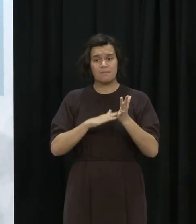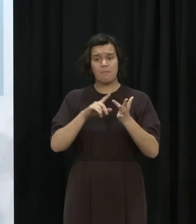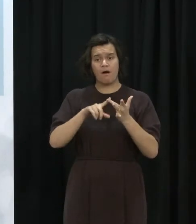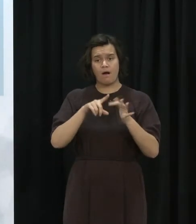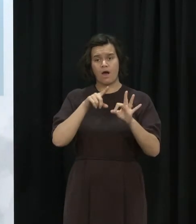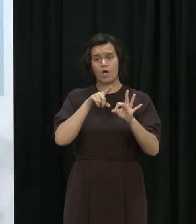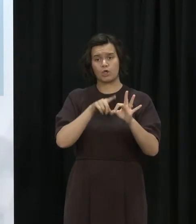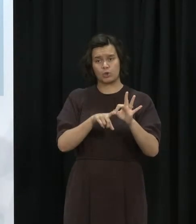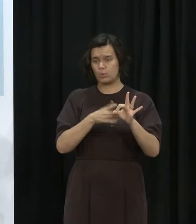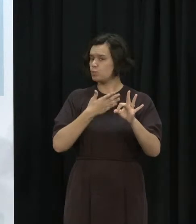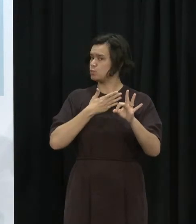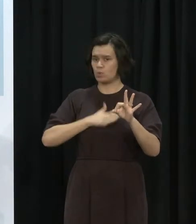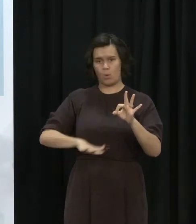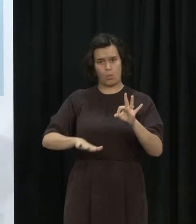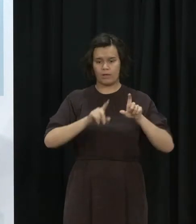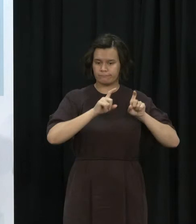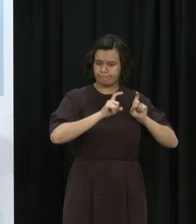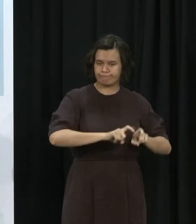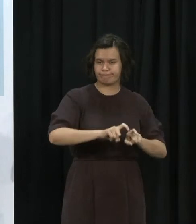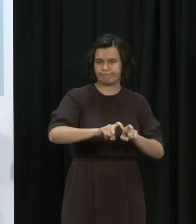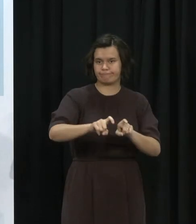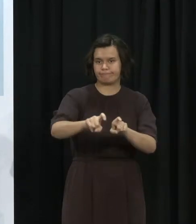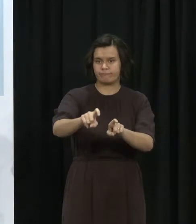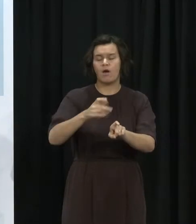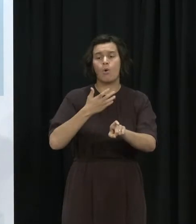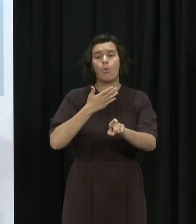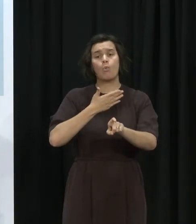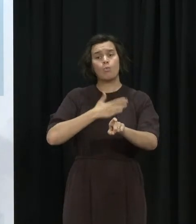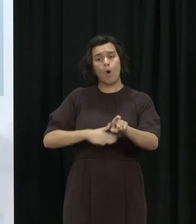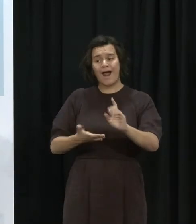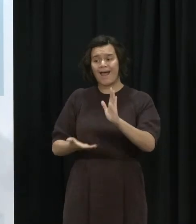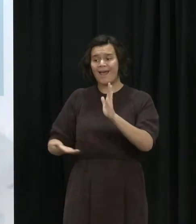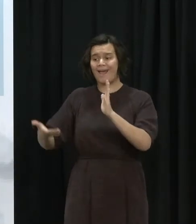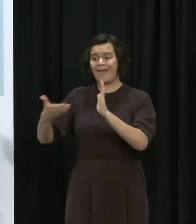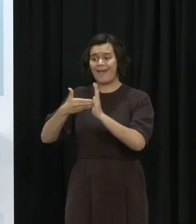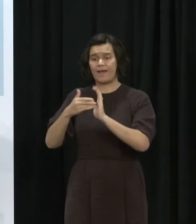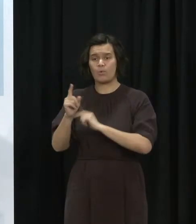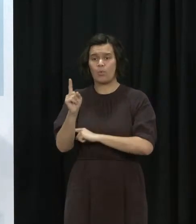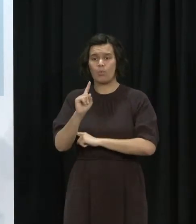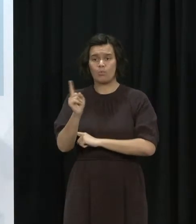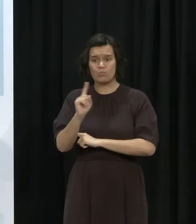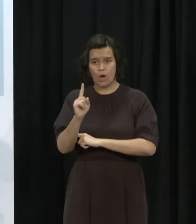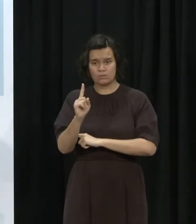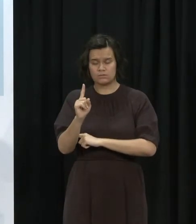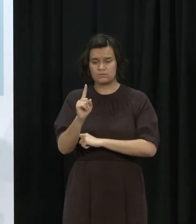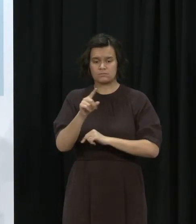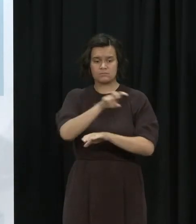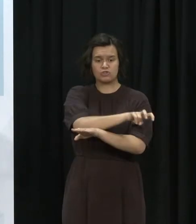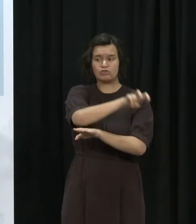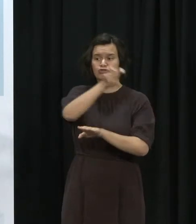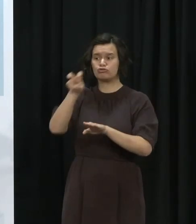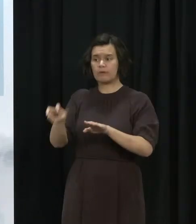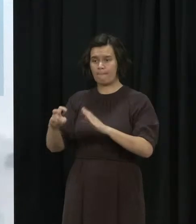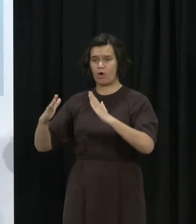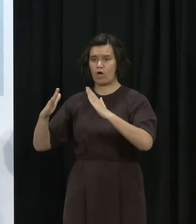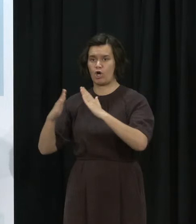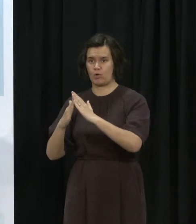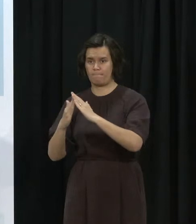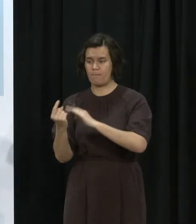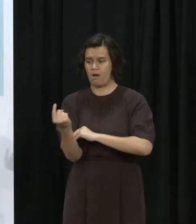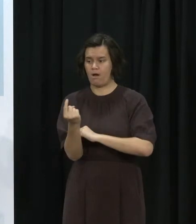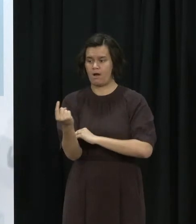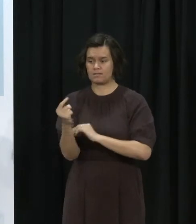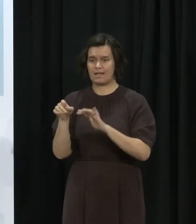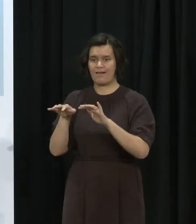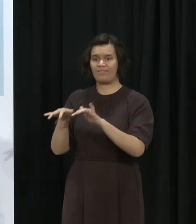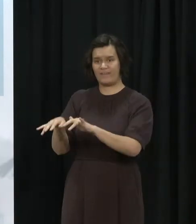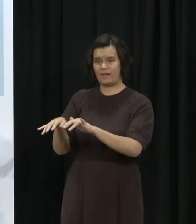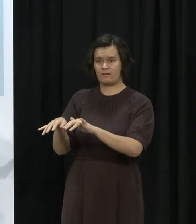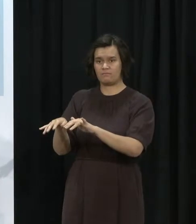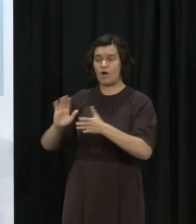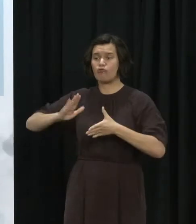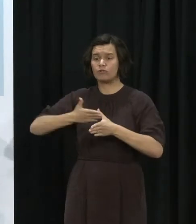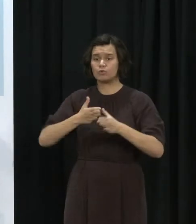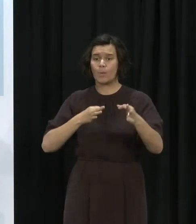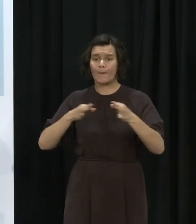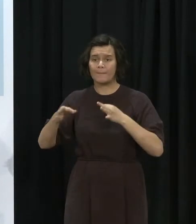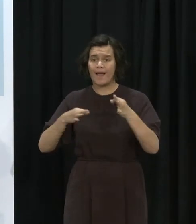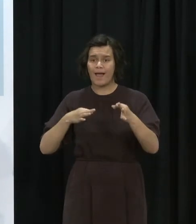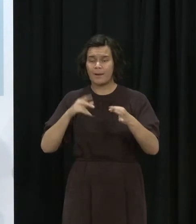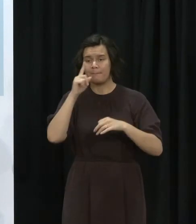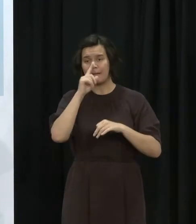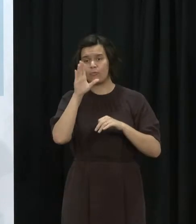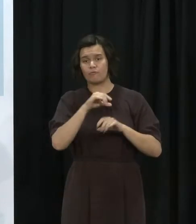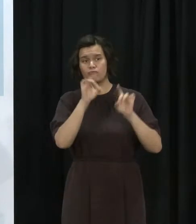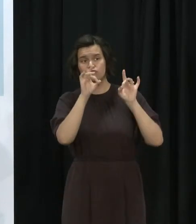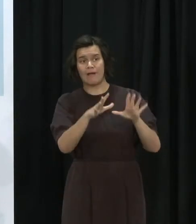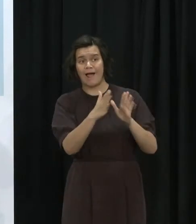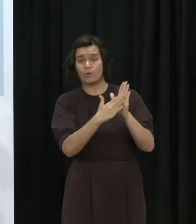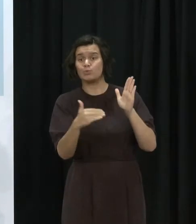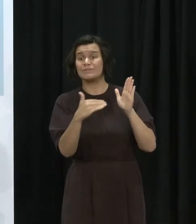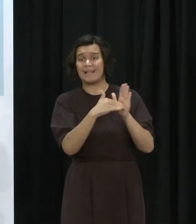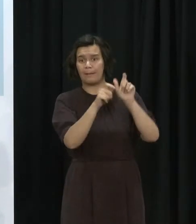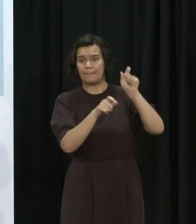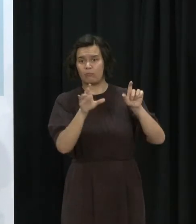tonu kua hoatu he maha o